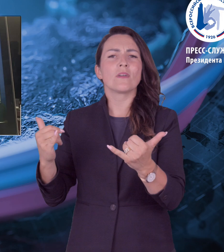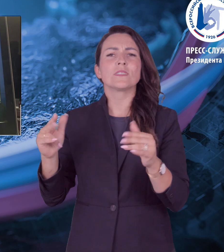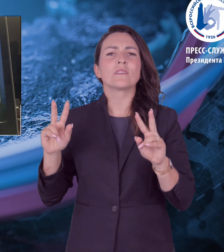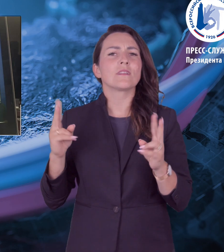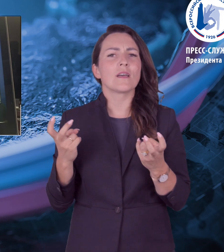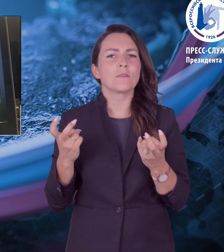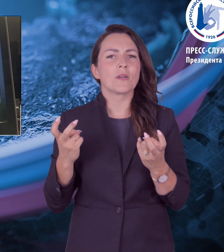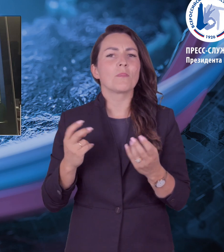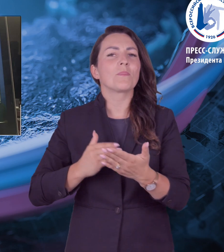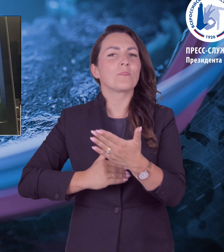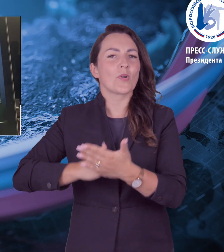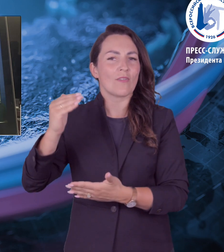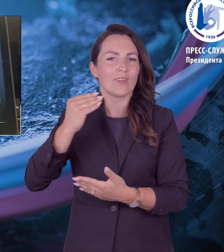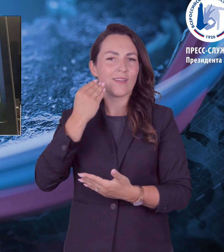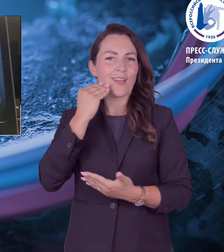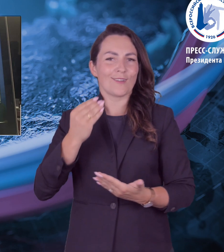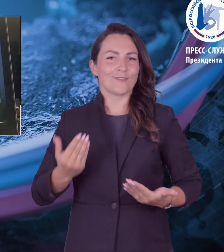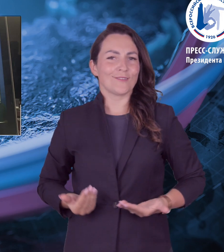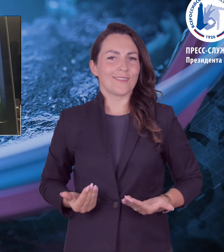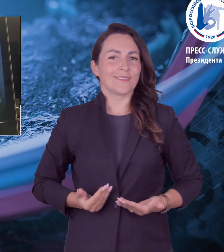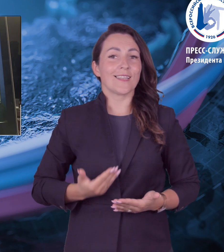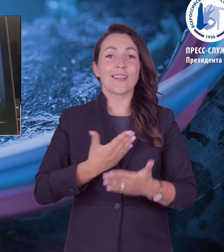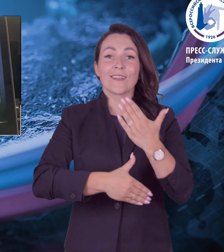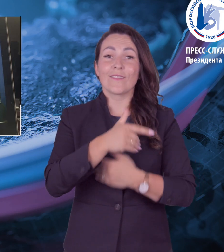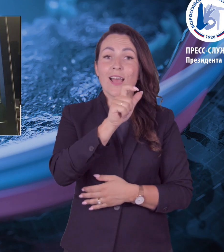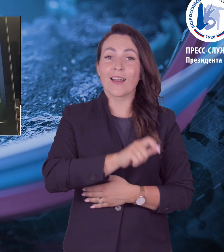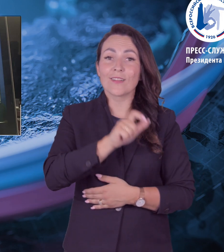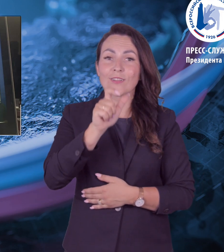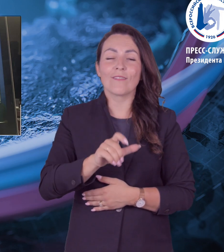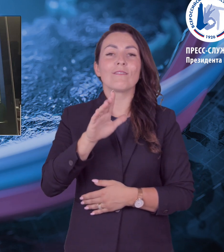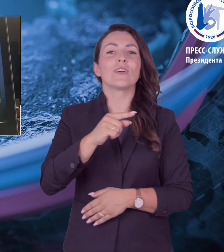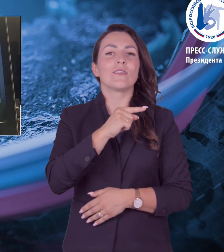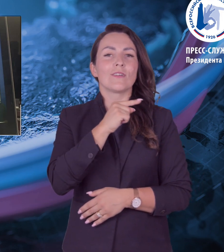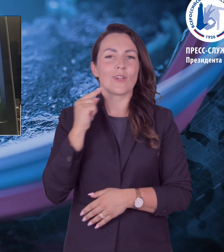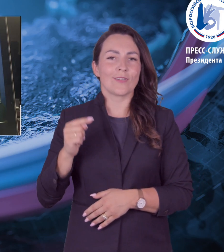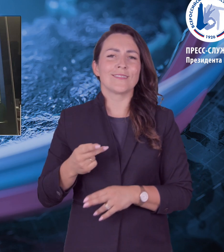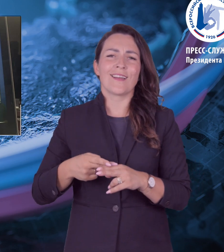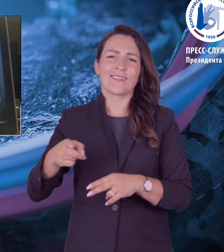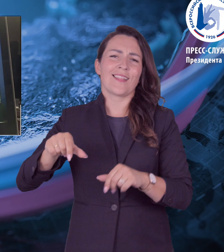посвященной теме повышения качества жизни инвалидов в России.